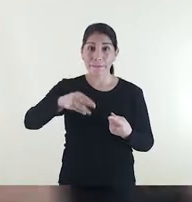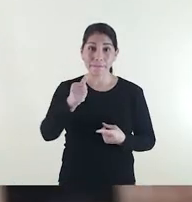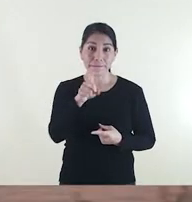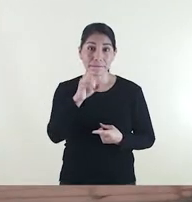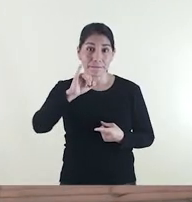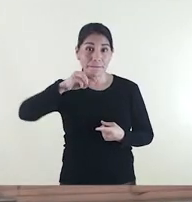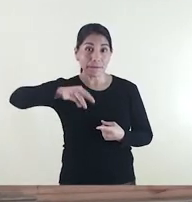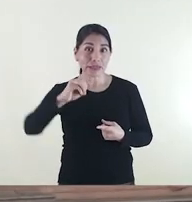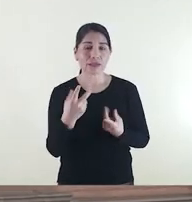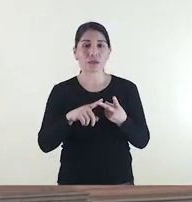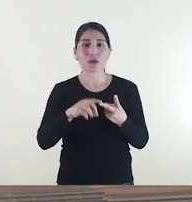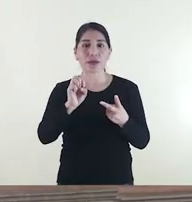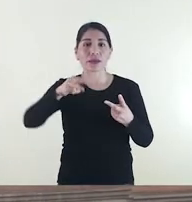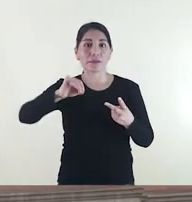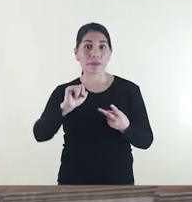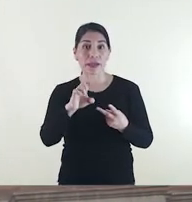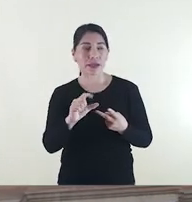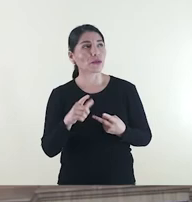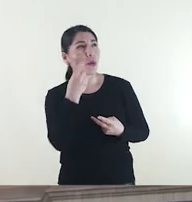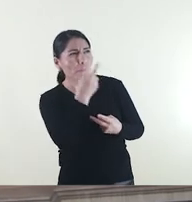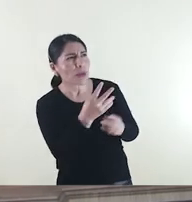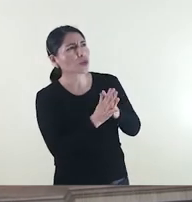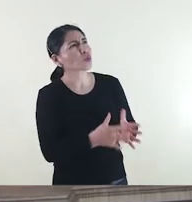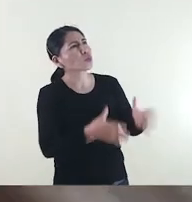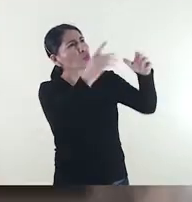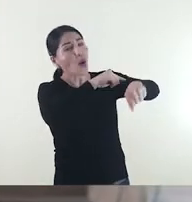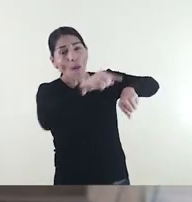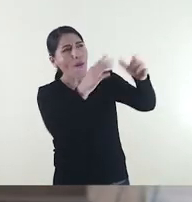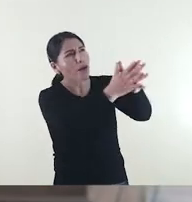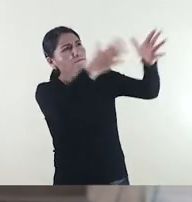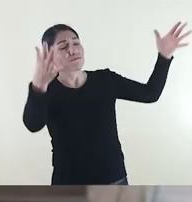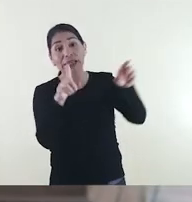De su fachada destacamos el gran reloj y el león de bronce por cuya boca se podían dejar